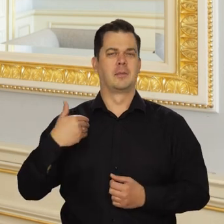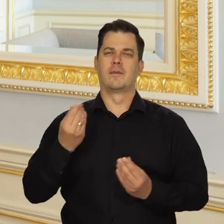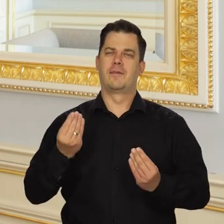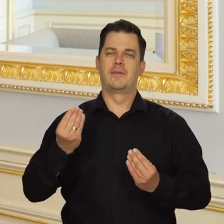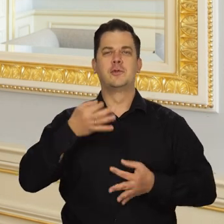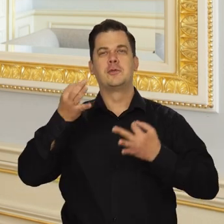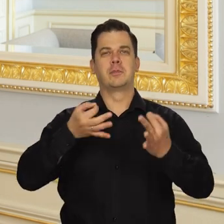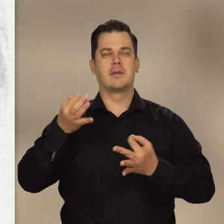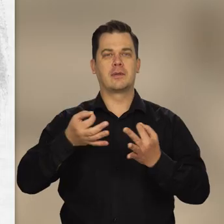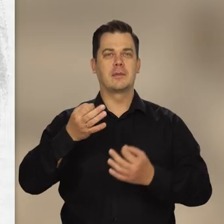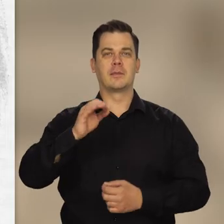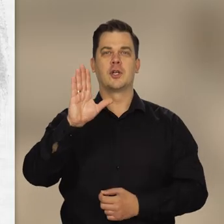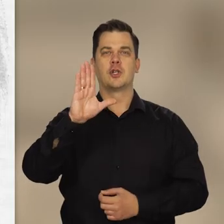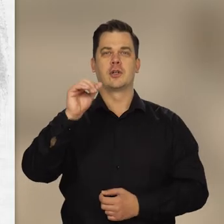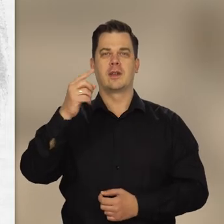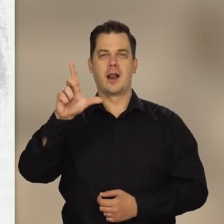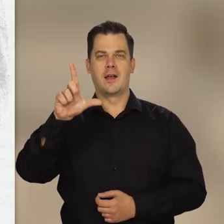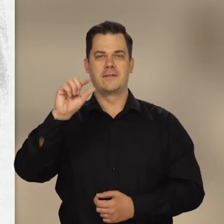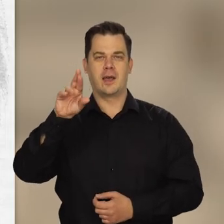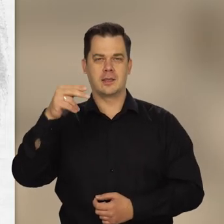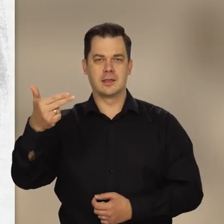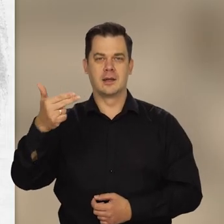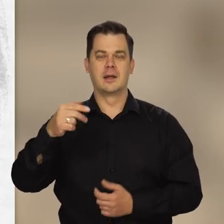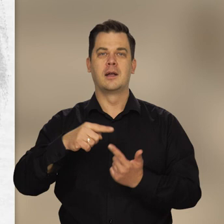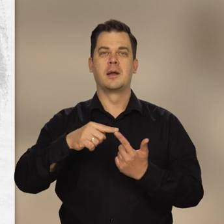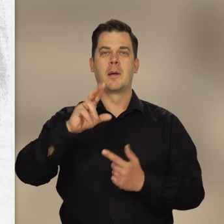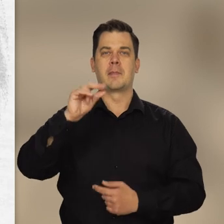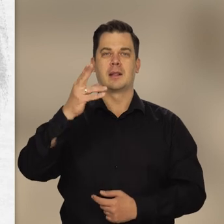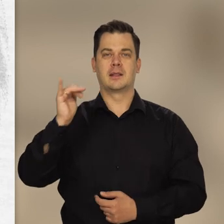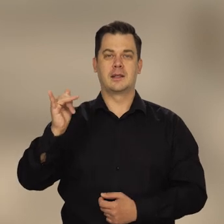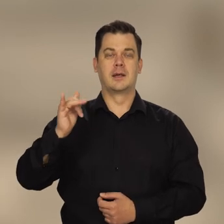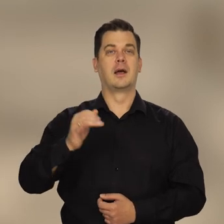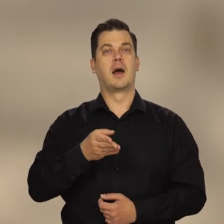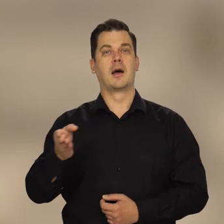Były wspaniałe śpiewaczki: Wilhelmine Schröder-Devrient, Adeline Patti,